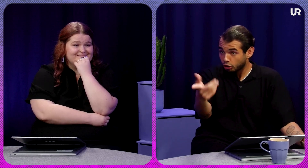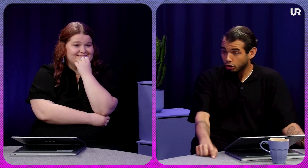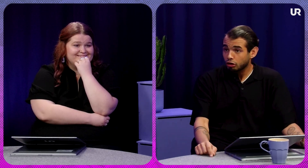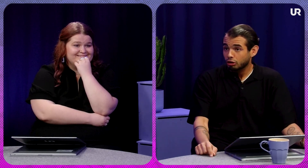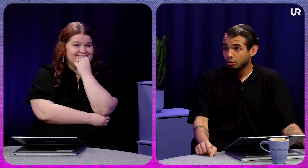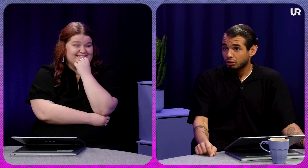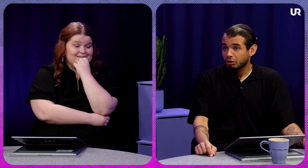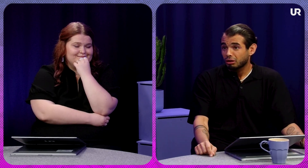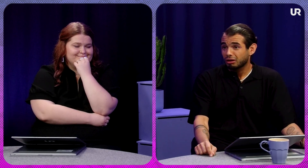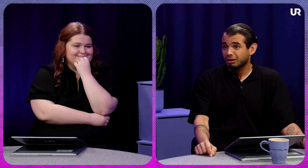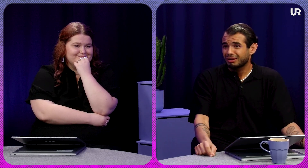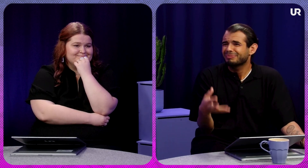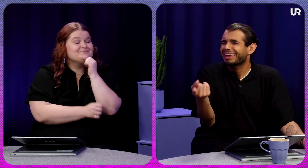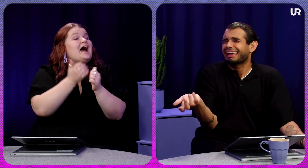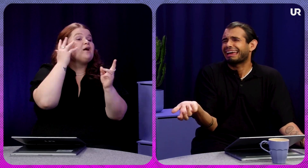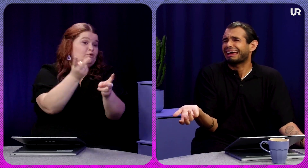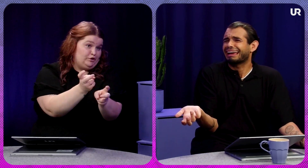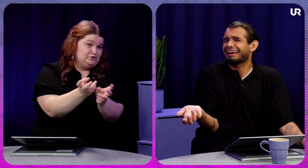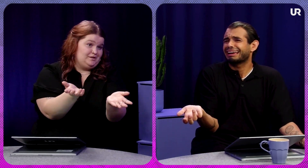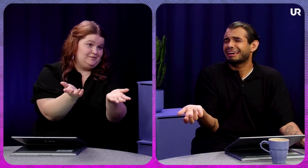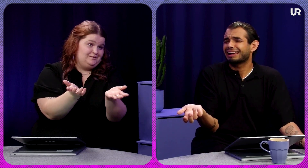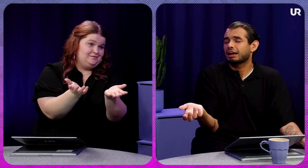Josephine: Njaaa. Men man kan i alla fall försöka!